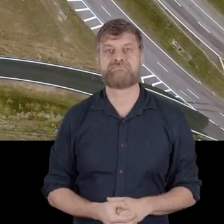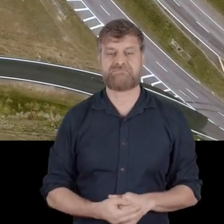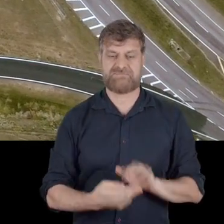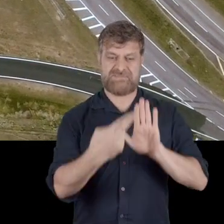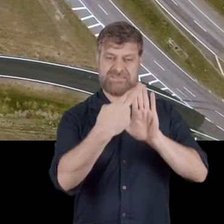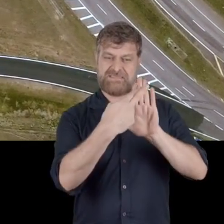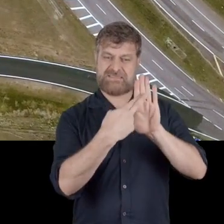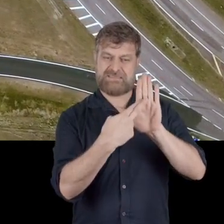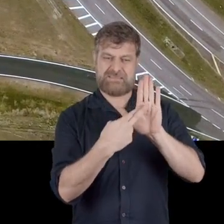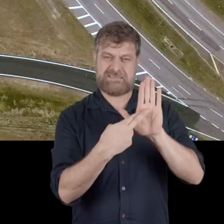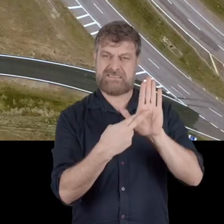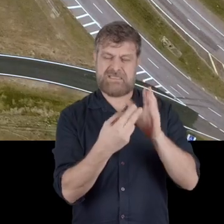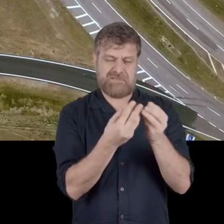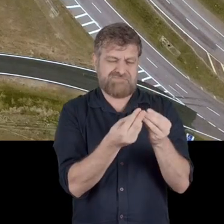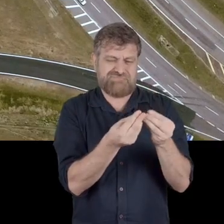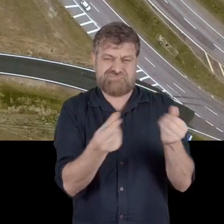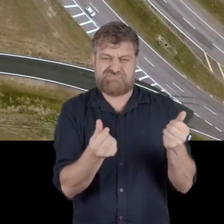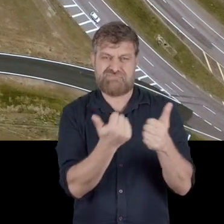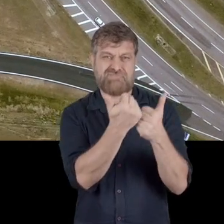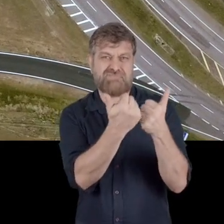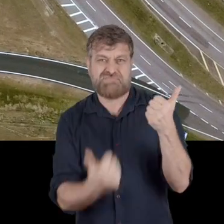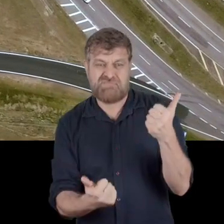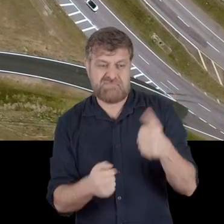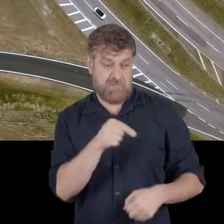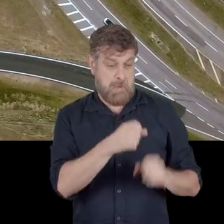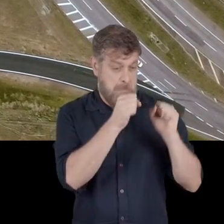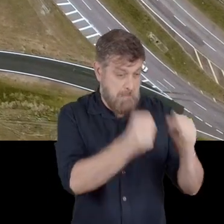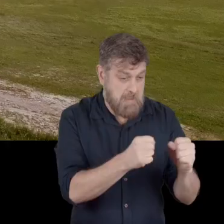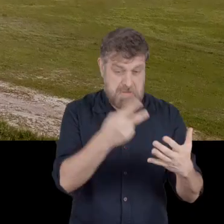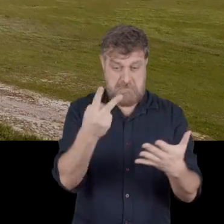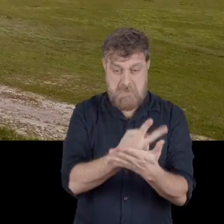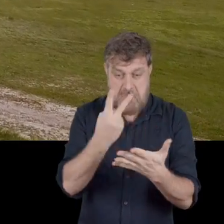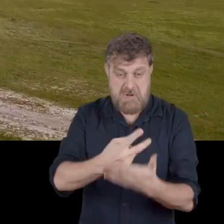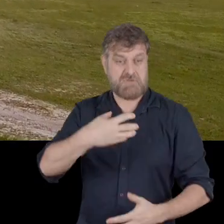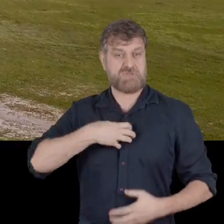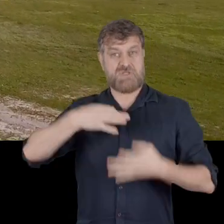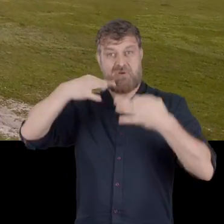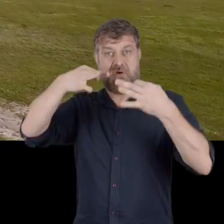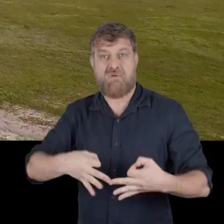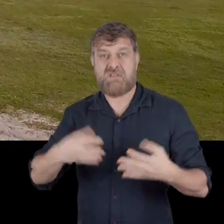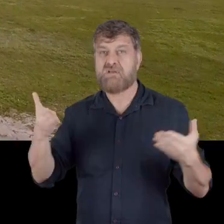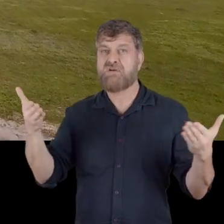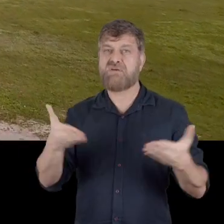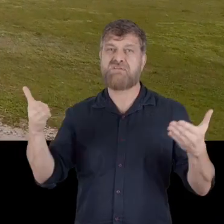que vai dizer o que você pode, o que você não pode, como que a gente tem que se comportar... isso hoje muito fluido.